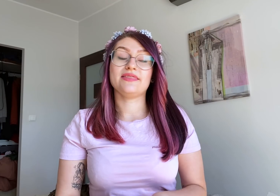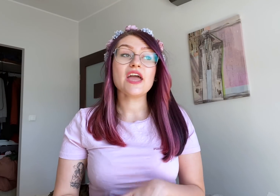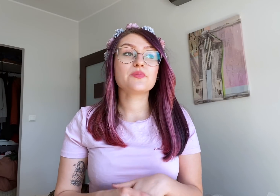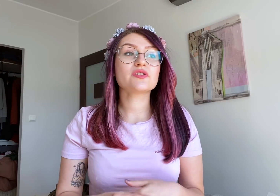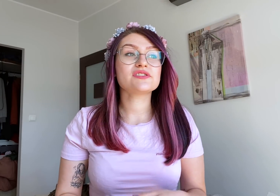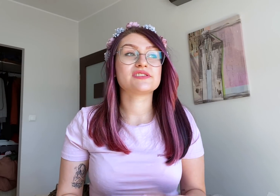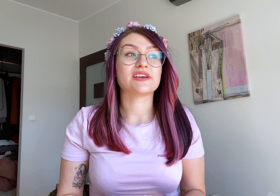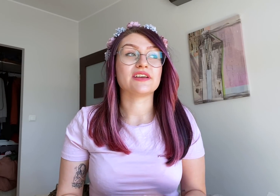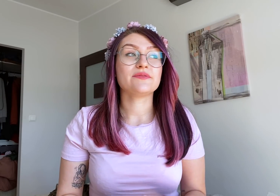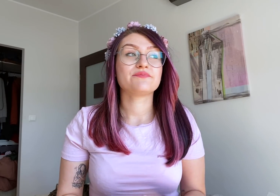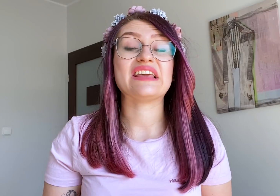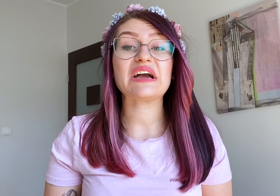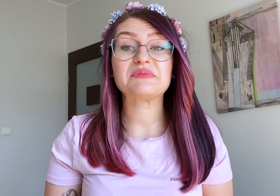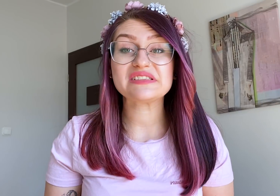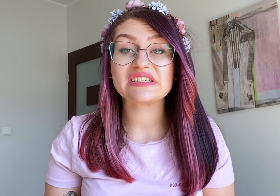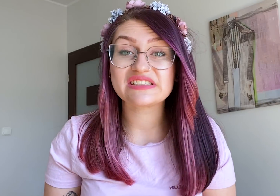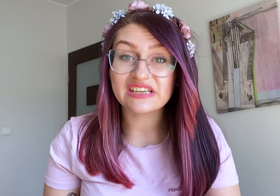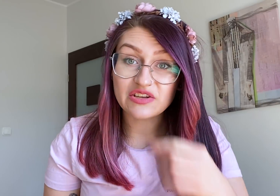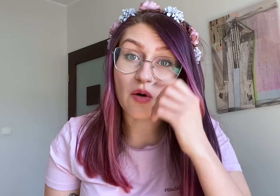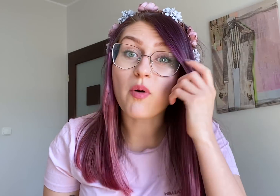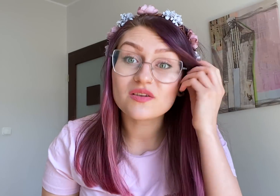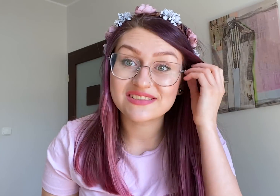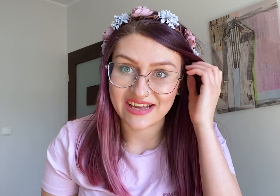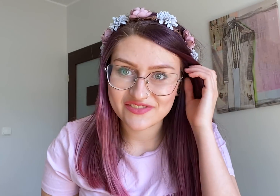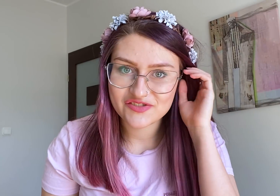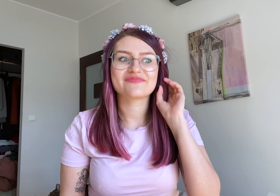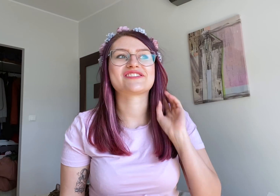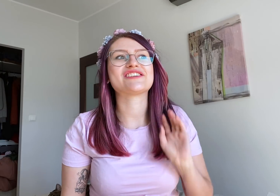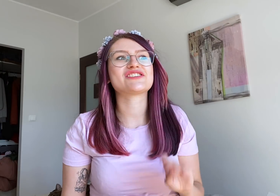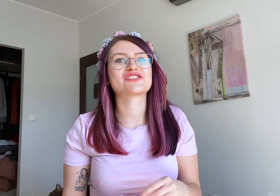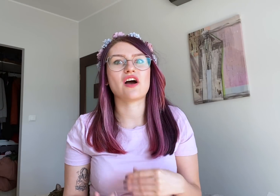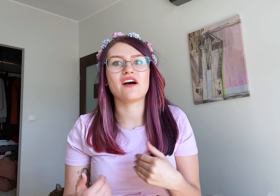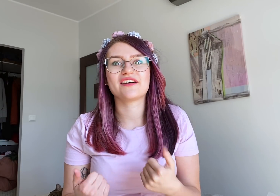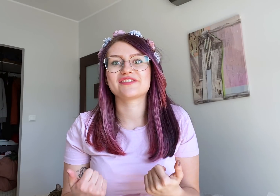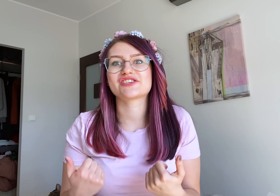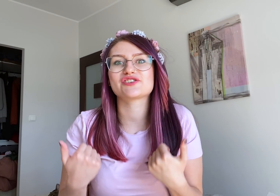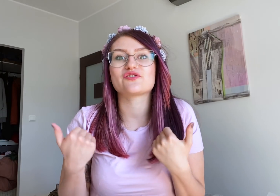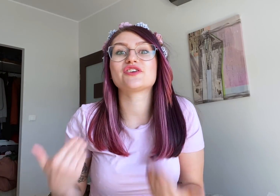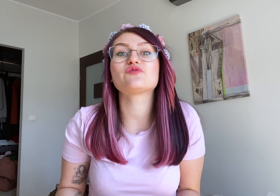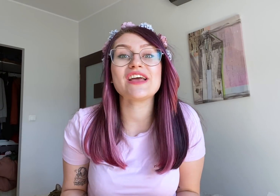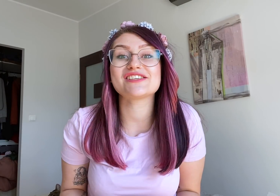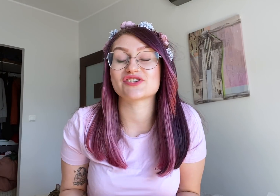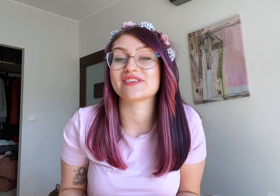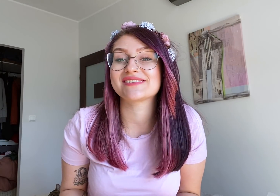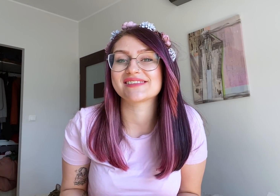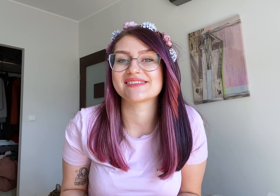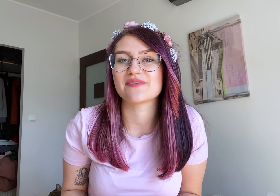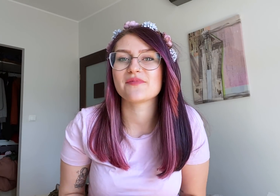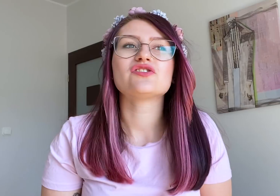Najprościej jakbyście chcieli go poznać, w sensie, że się zorientujecie, że to jest system.